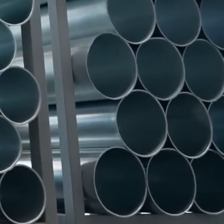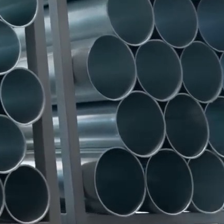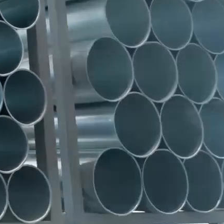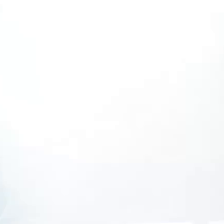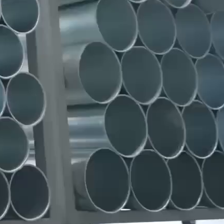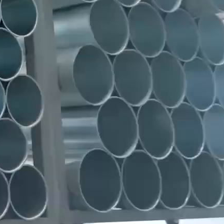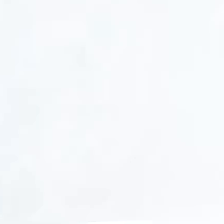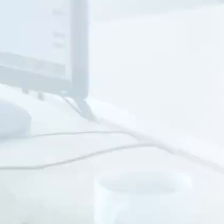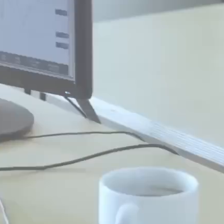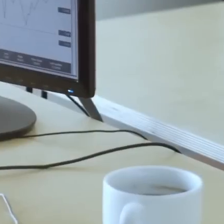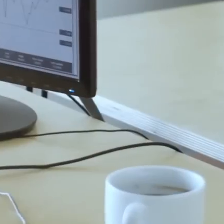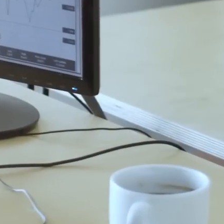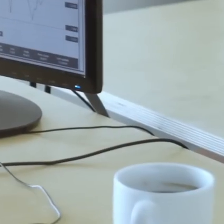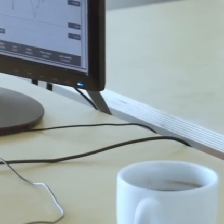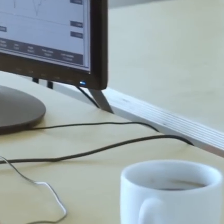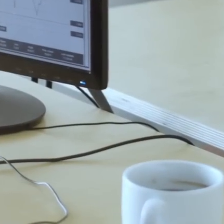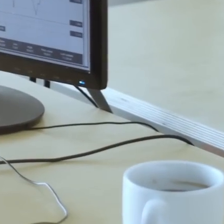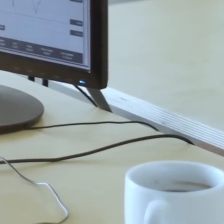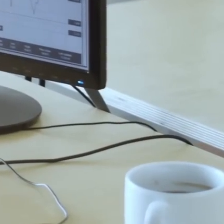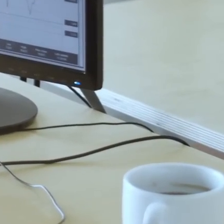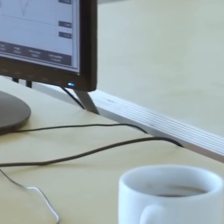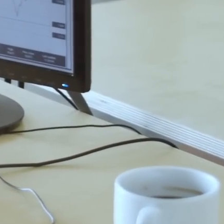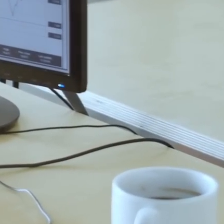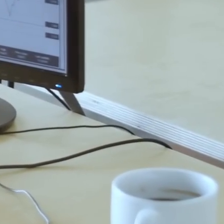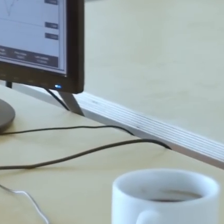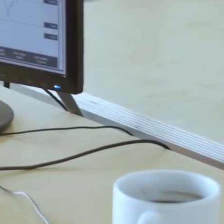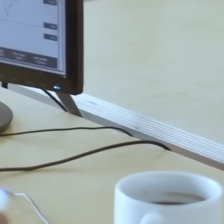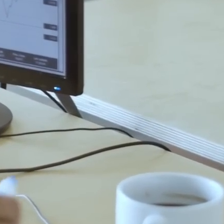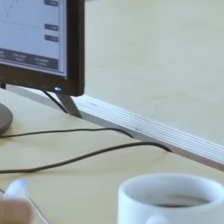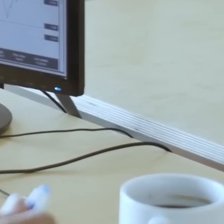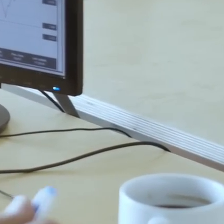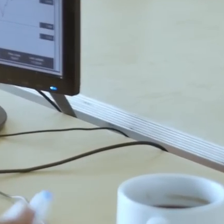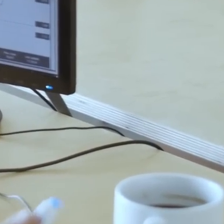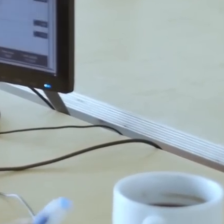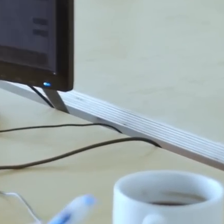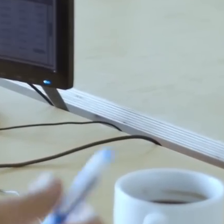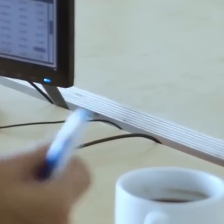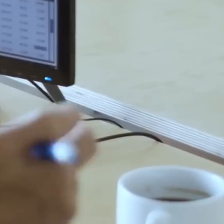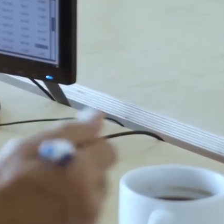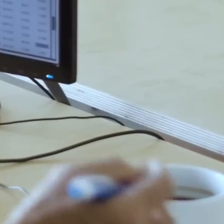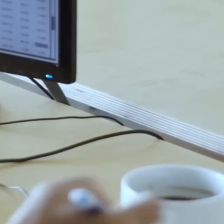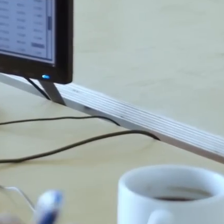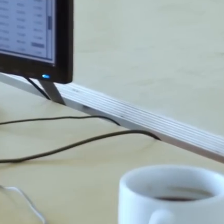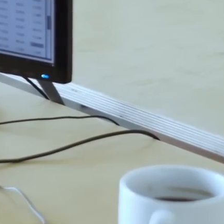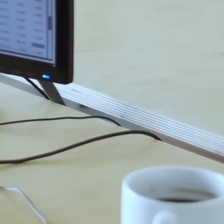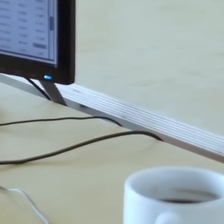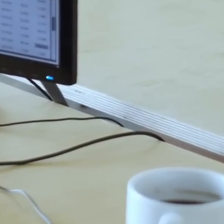de respuesta que se tomarán en defensa de las empresas el próximo 2 de abril el secretario